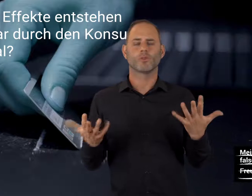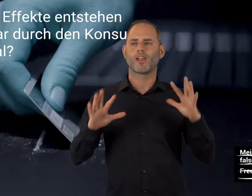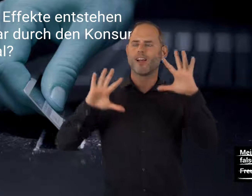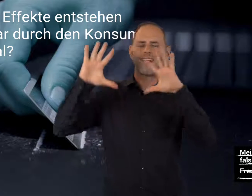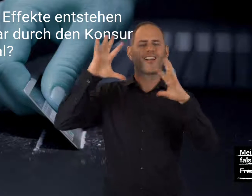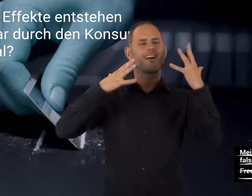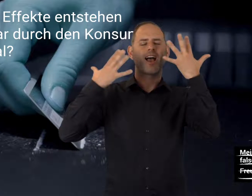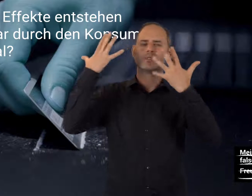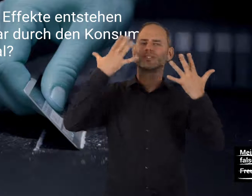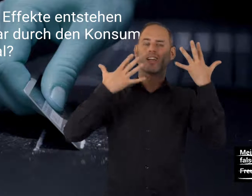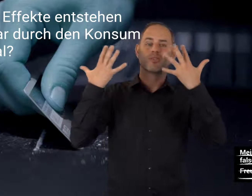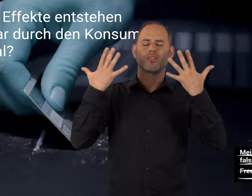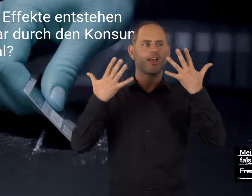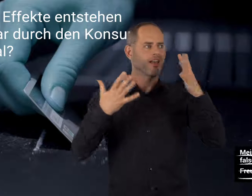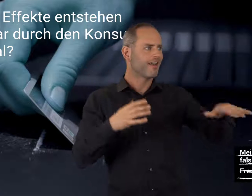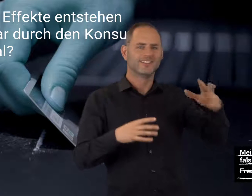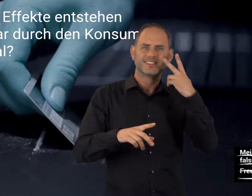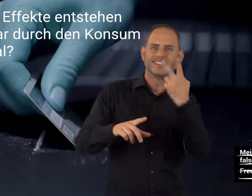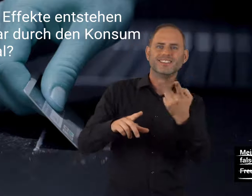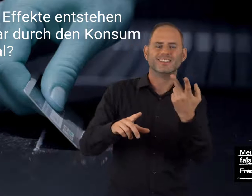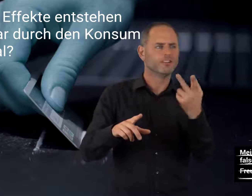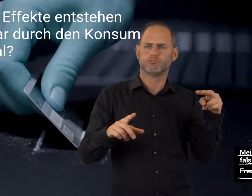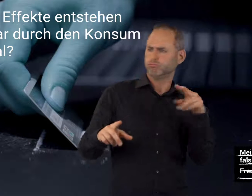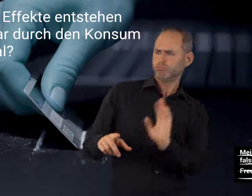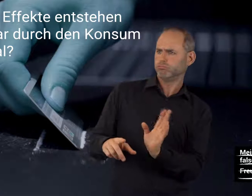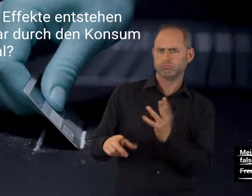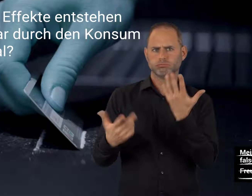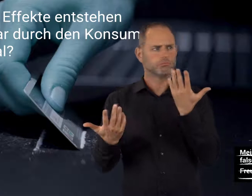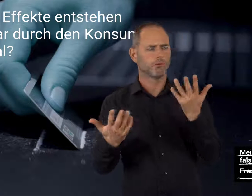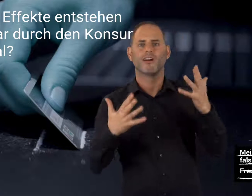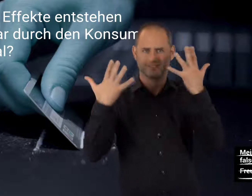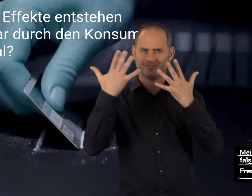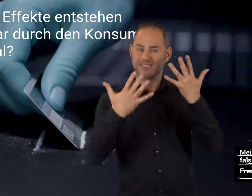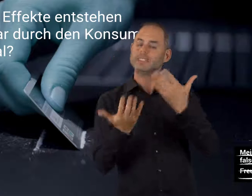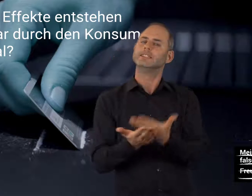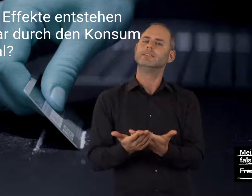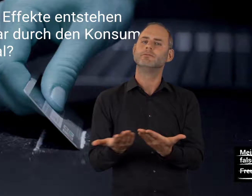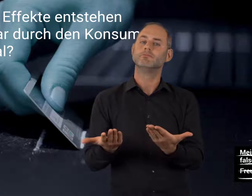Halluzinationen.